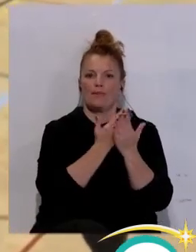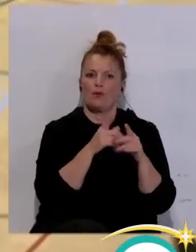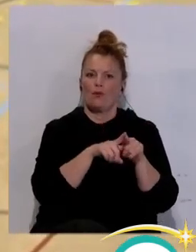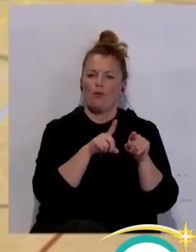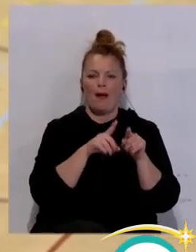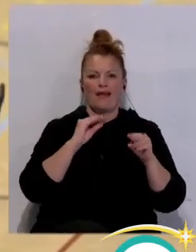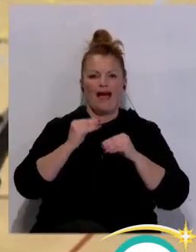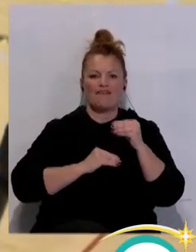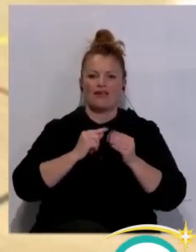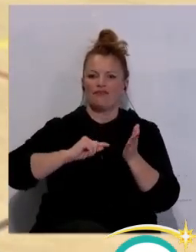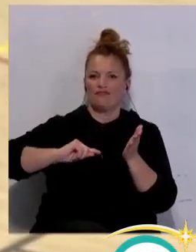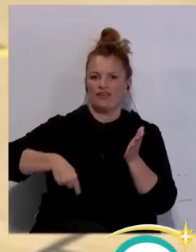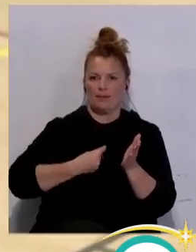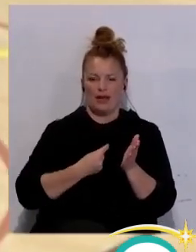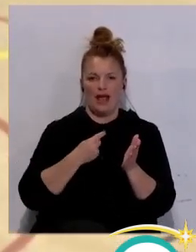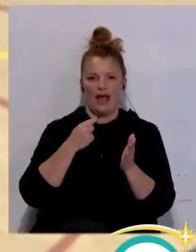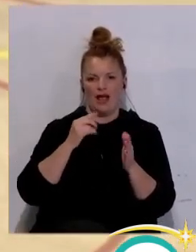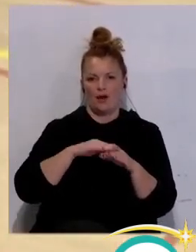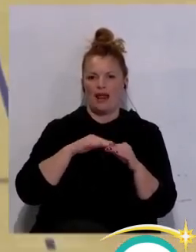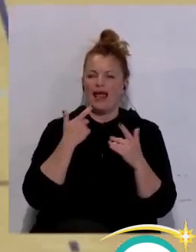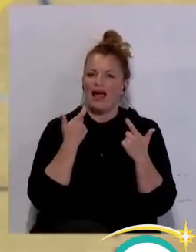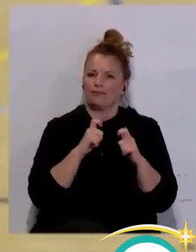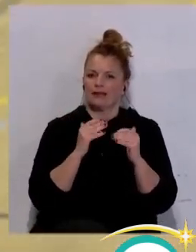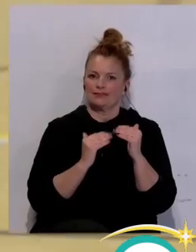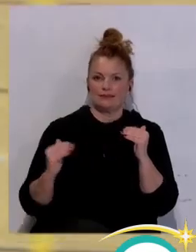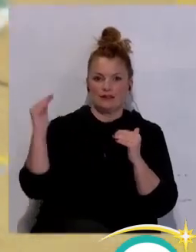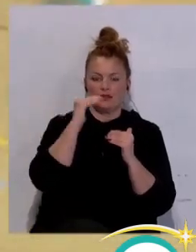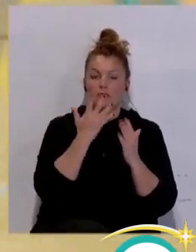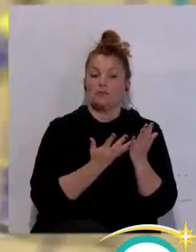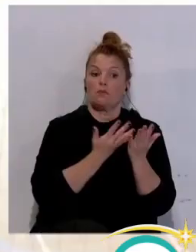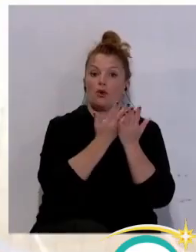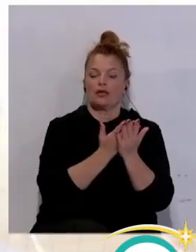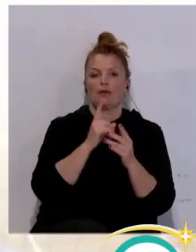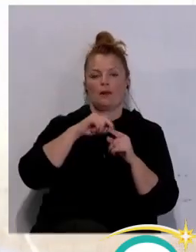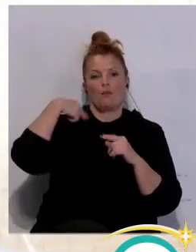firmar con un equipo de superior categoría la oferta llegó procedente de melilla creo que que